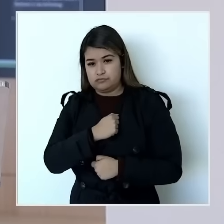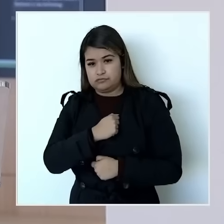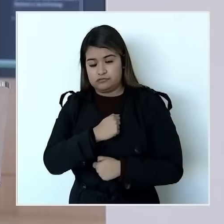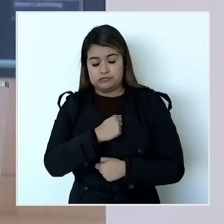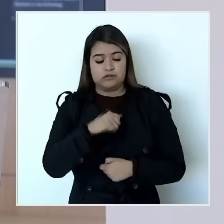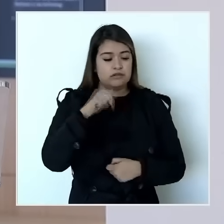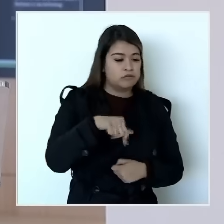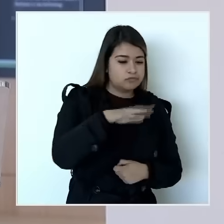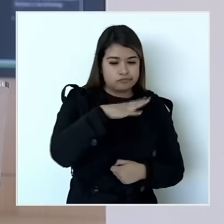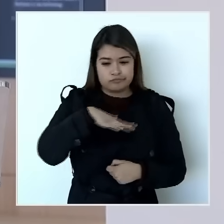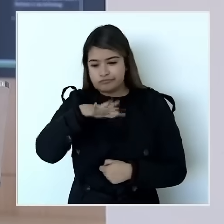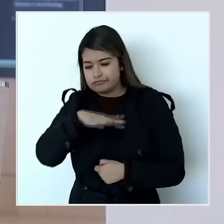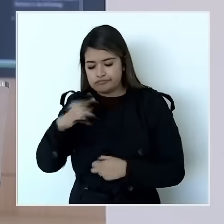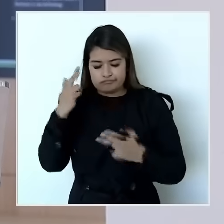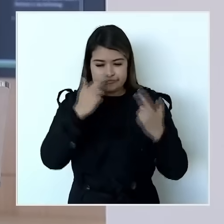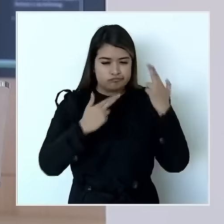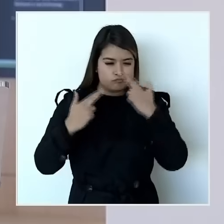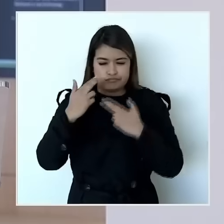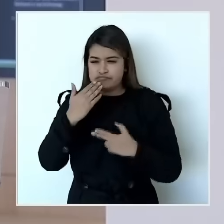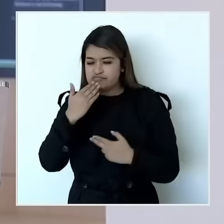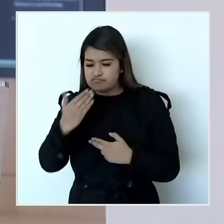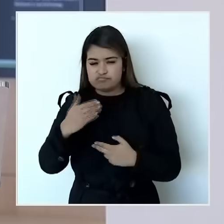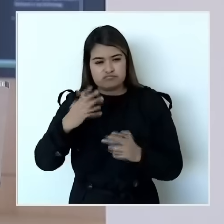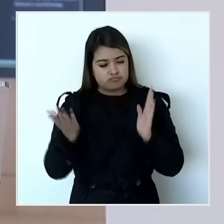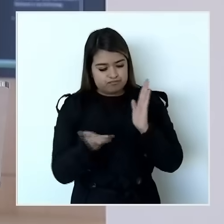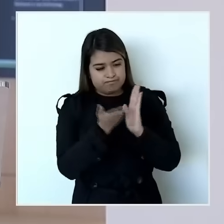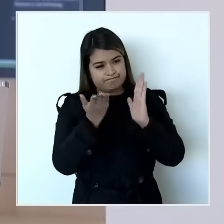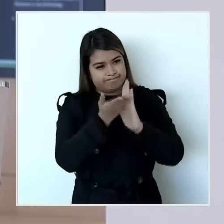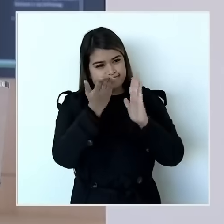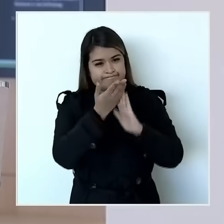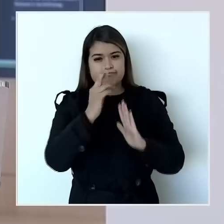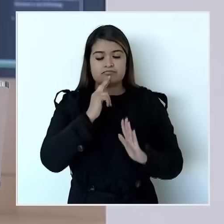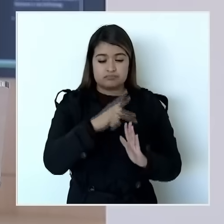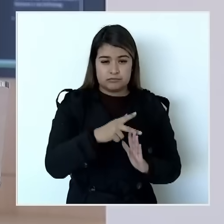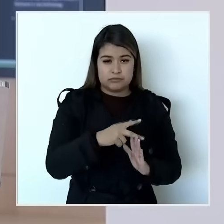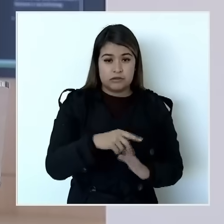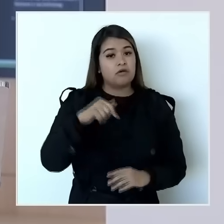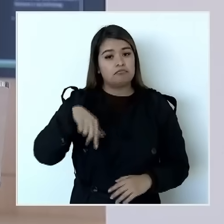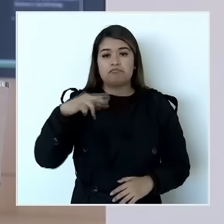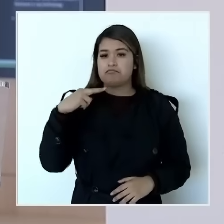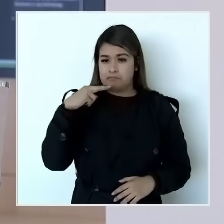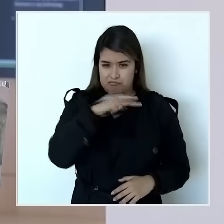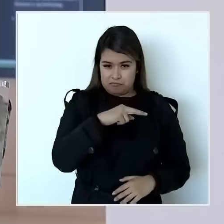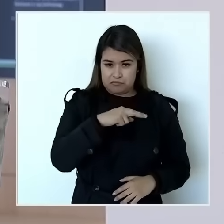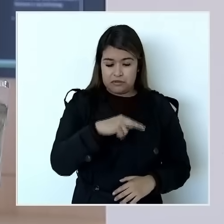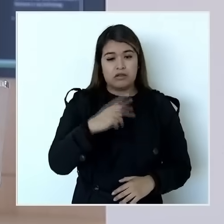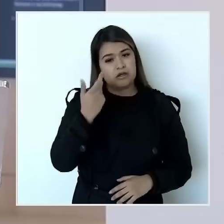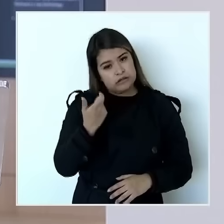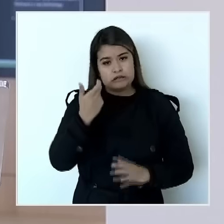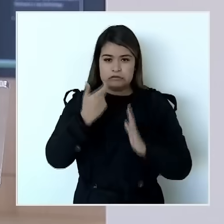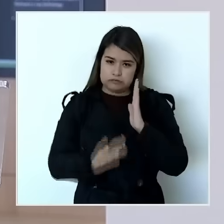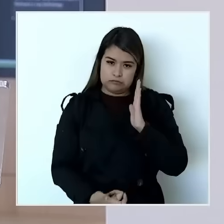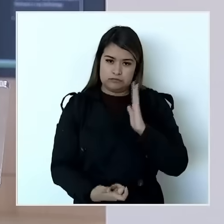obras con altos estándares de calidad, rapidez en su construcción y bajos costos.